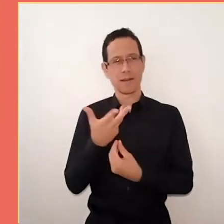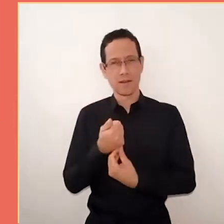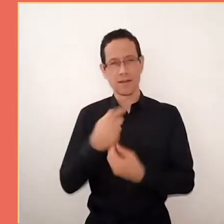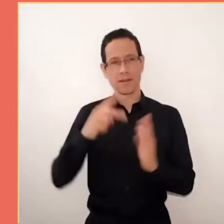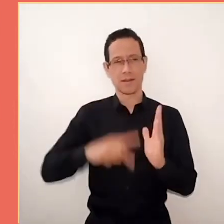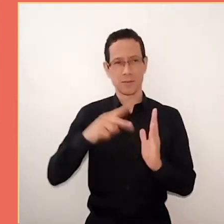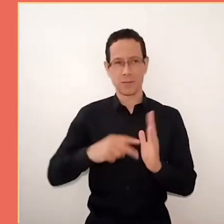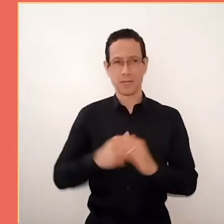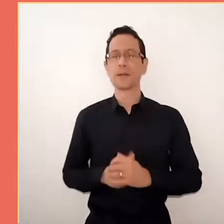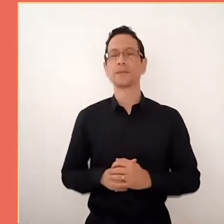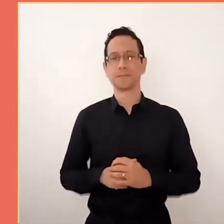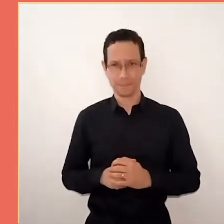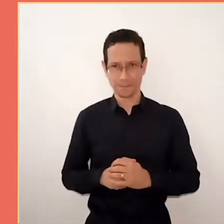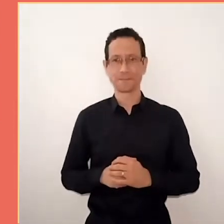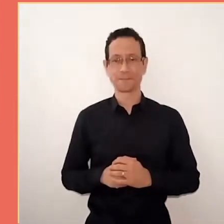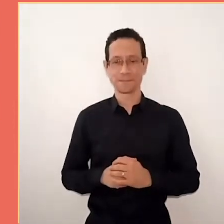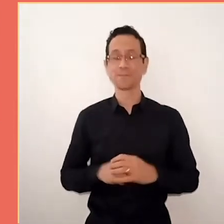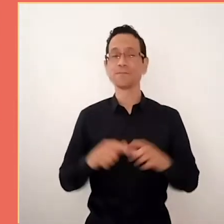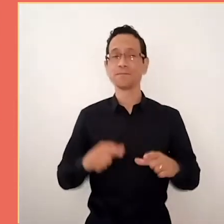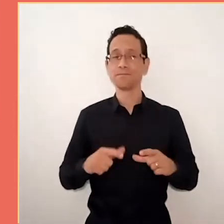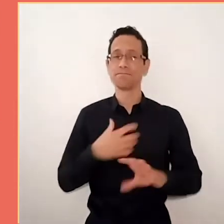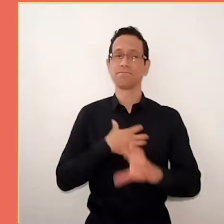Estamos em um território de afeto e de ação política.